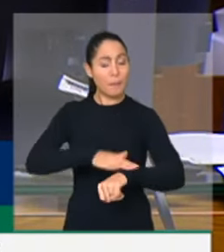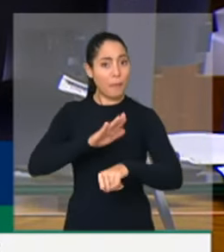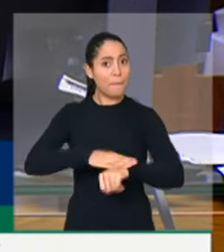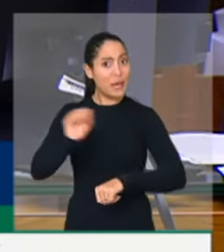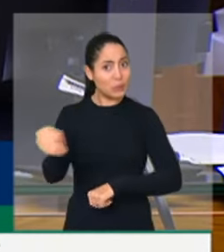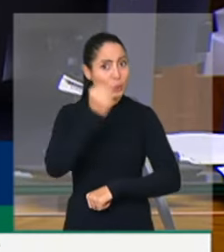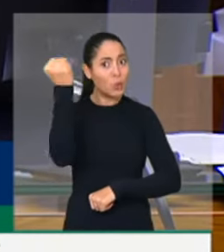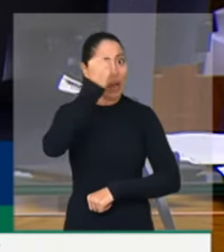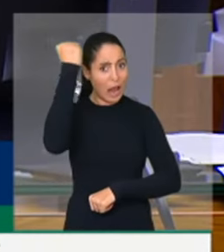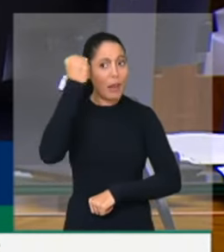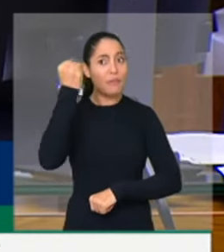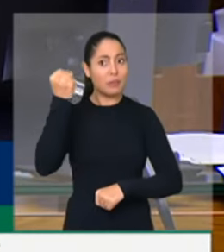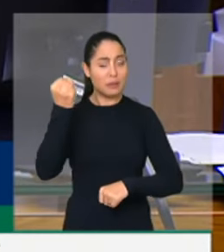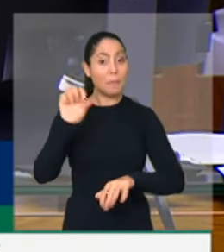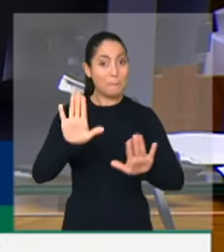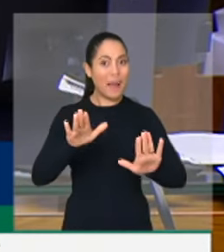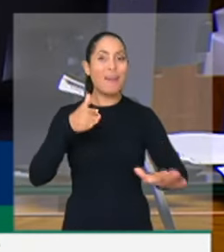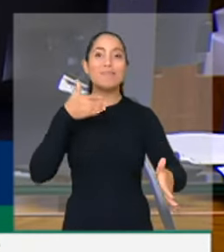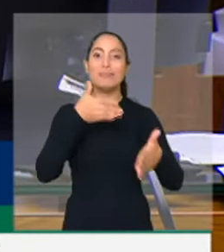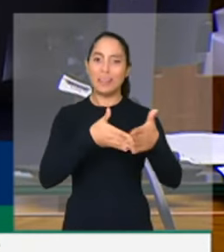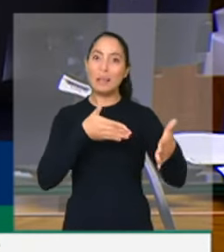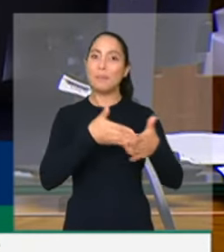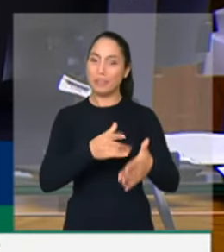QUANDO O MÍNIMO DE SENSATEZ EM RELAÇÃO AO POVO NÃO